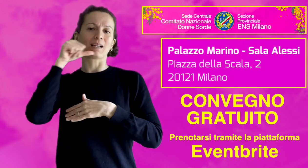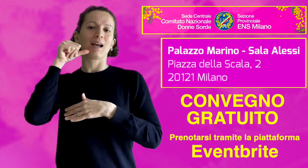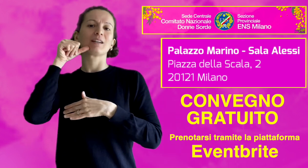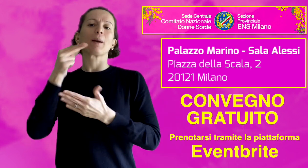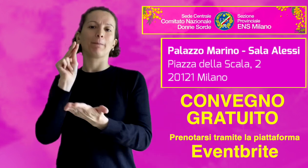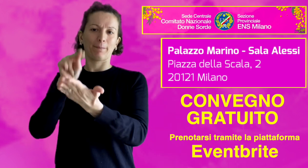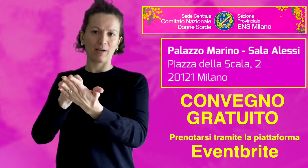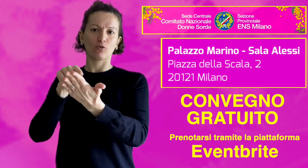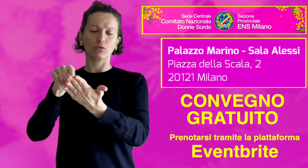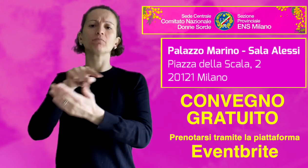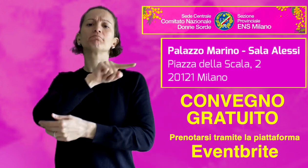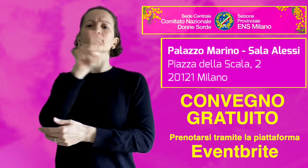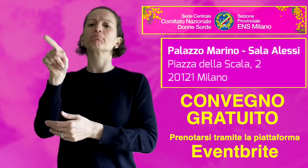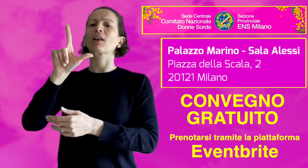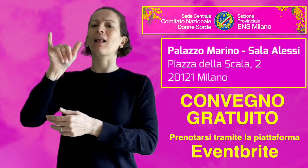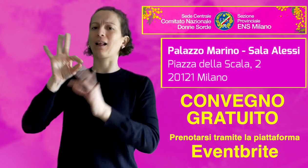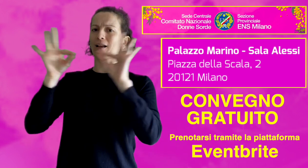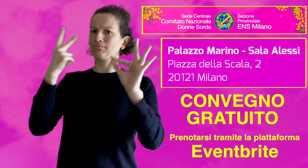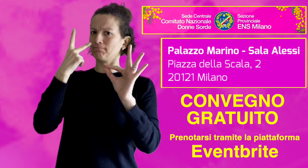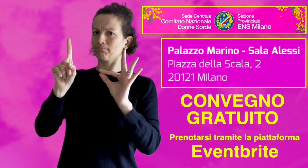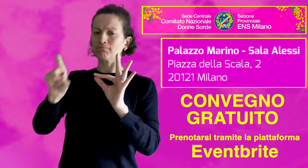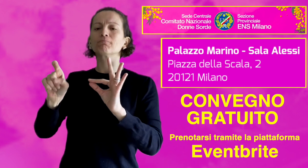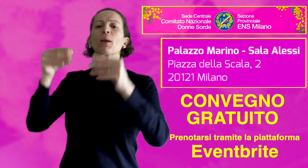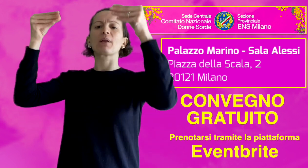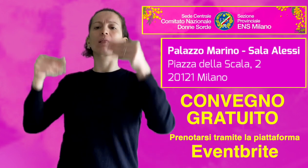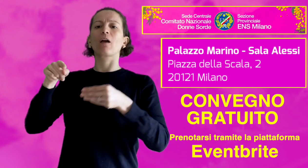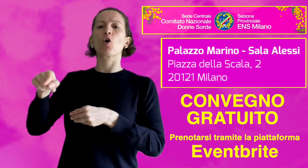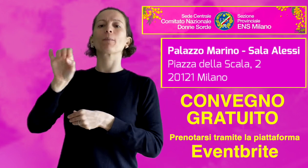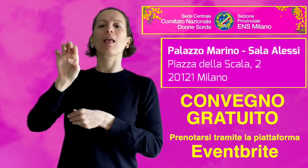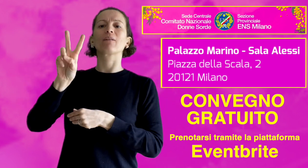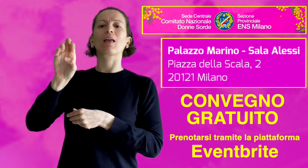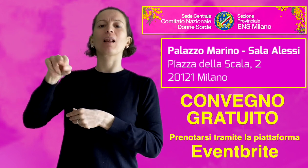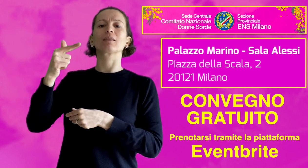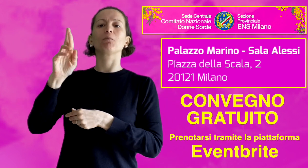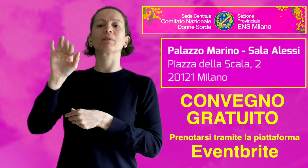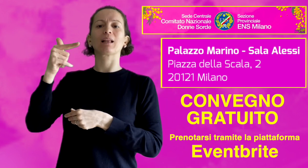è quindi necessario prenotarsi tramite la piattaforma Eventbrite.